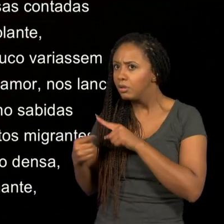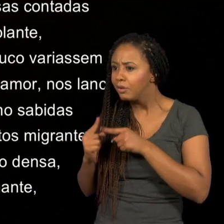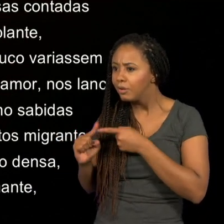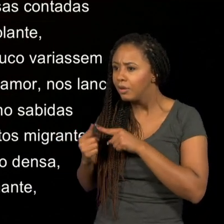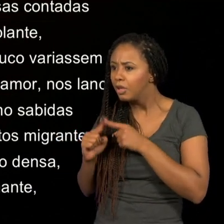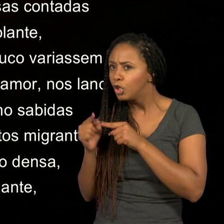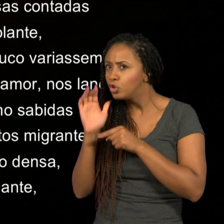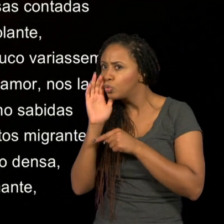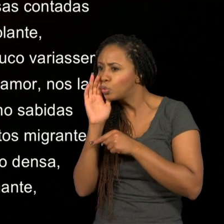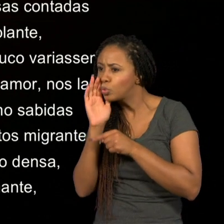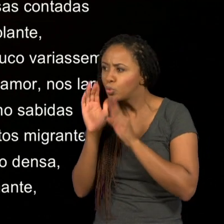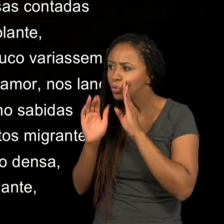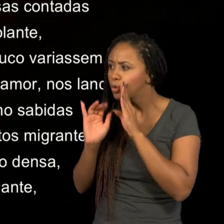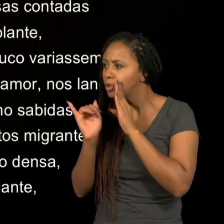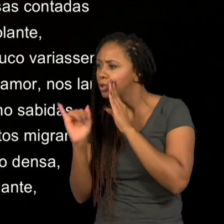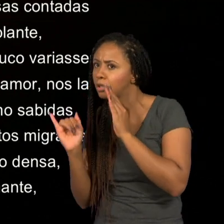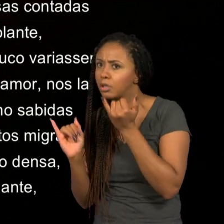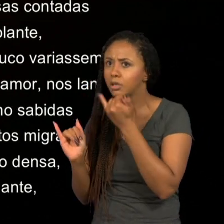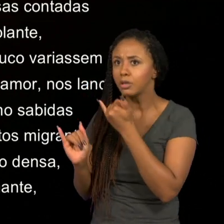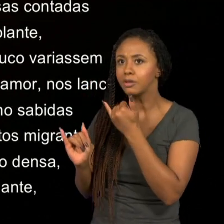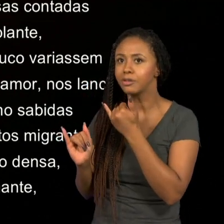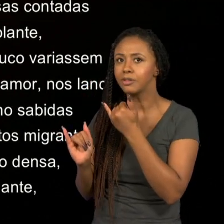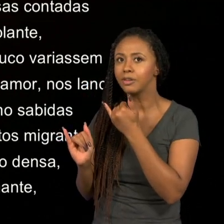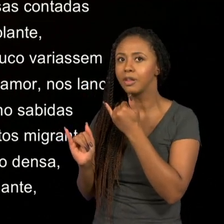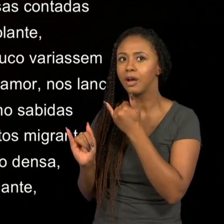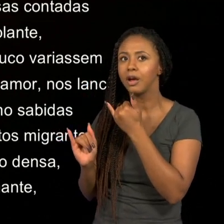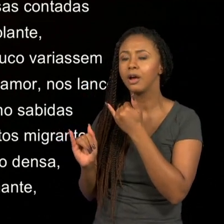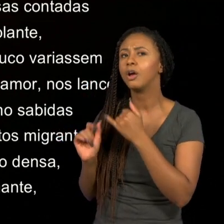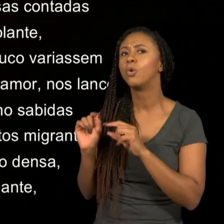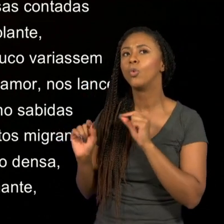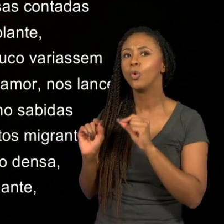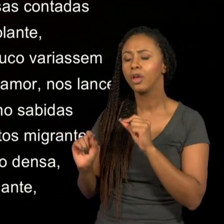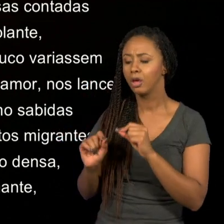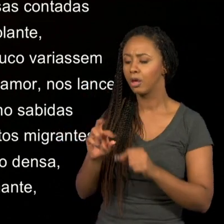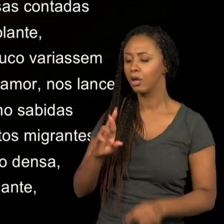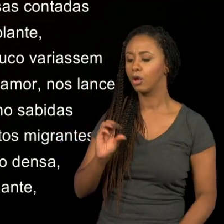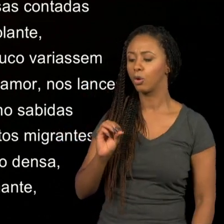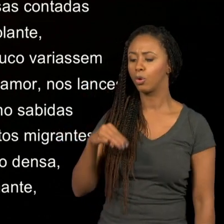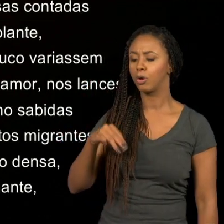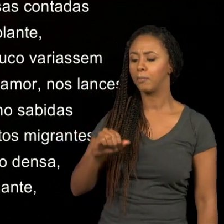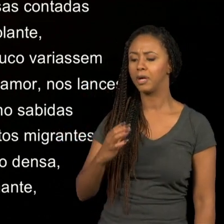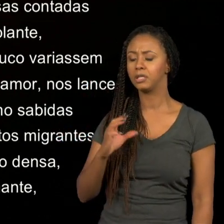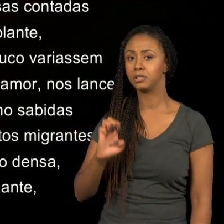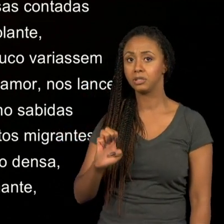DE BARBANTE É UM ROMANCE QUE É O LIVRO QUE FICA PENDURADO NO BARBANTE, É LITERATURA DE CORDEL QUE